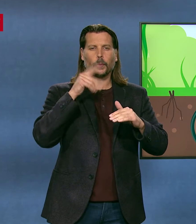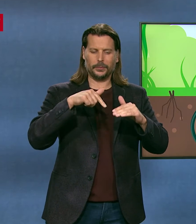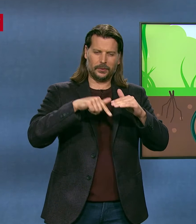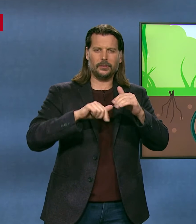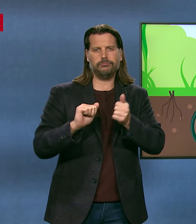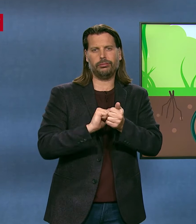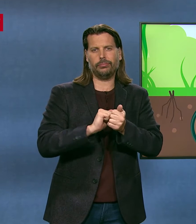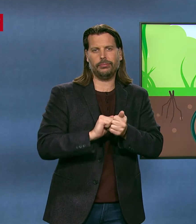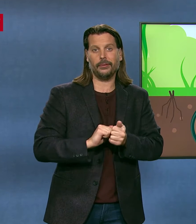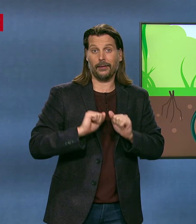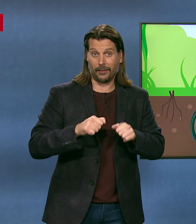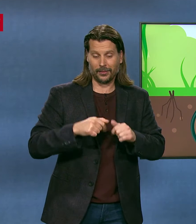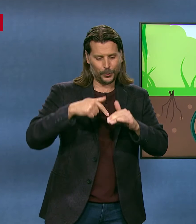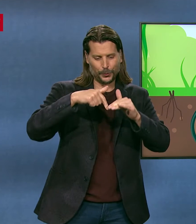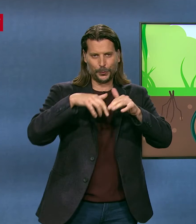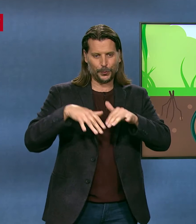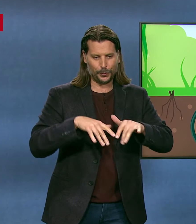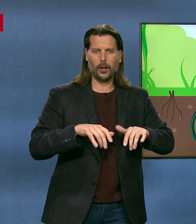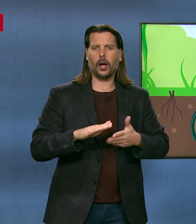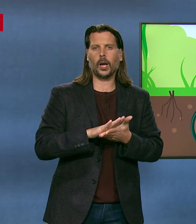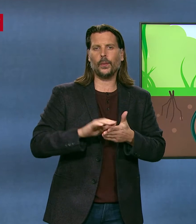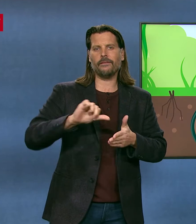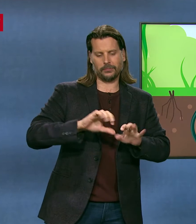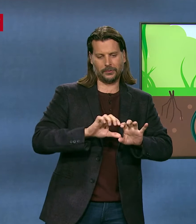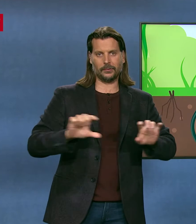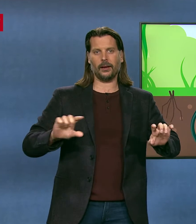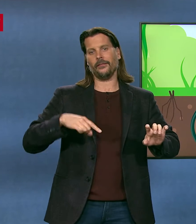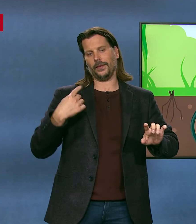bevor es zu Grundwasser wird, das wir nachher auch trinken.